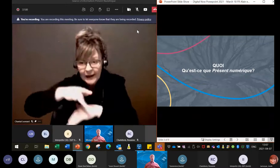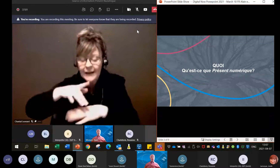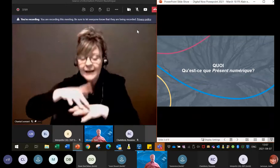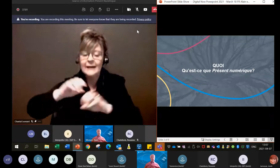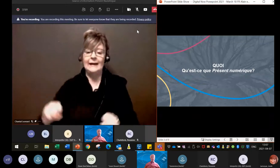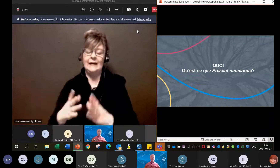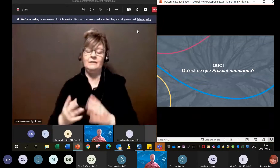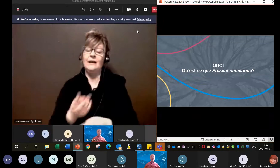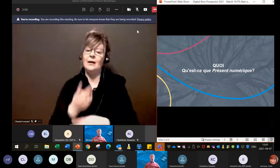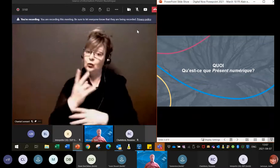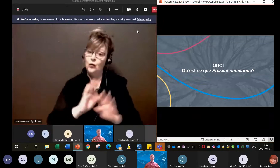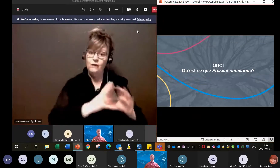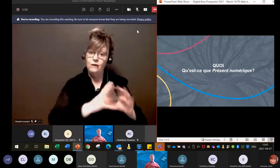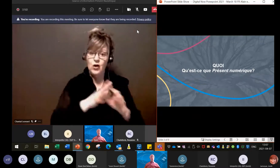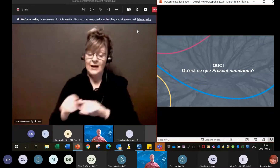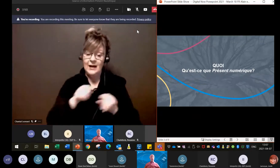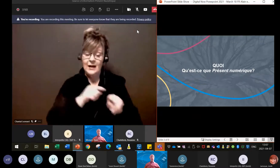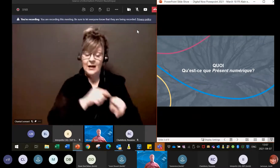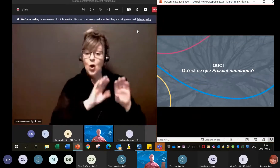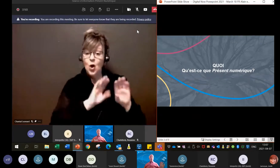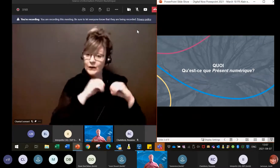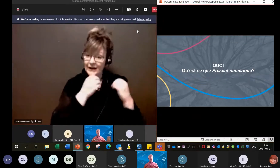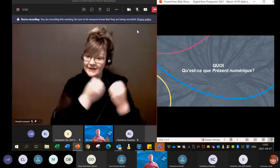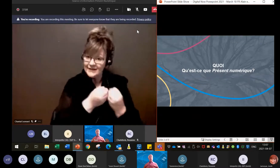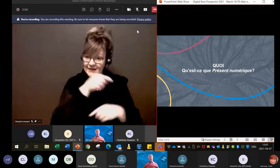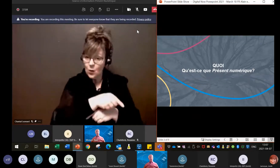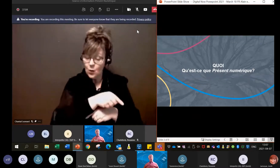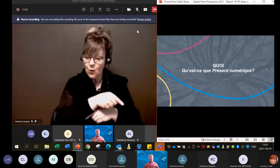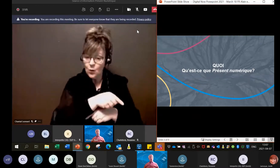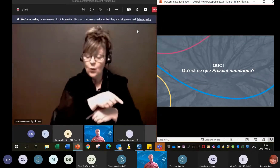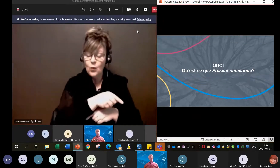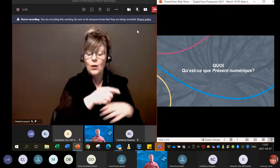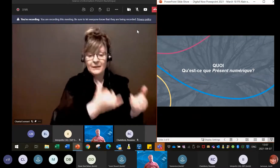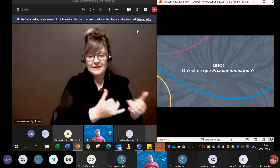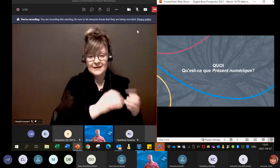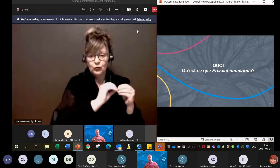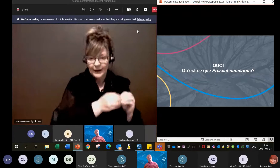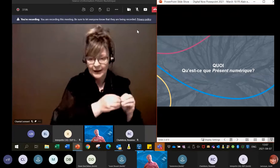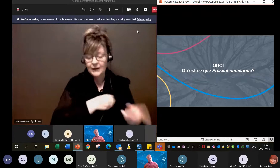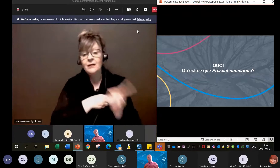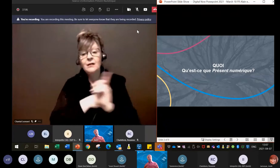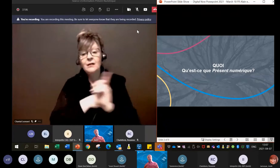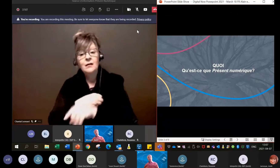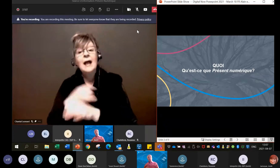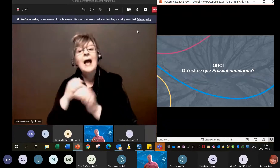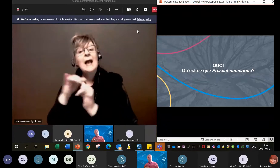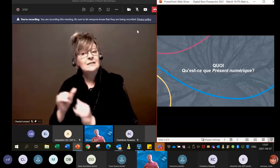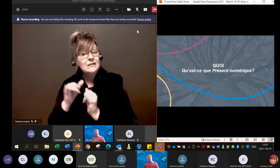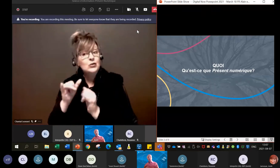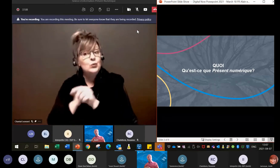volet pour les organismes, qui est Présent numérique, puis un volet pour les